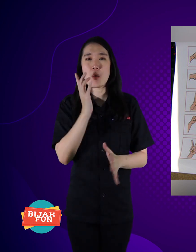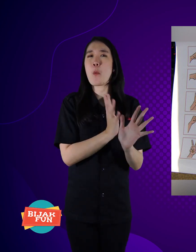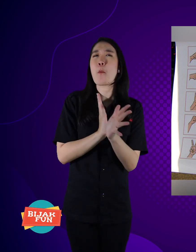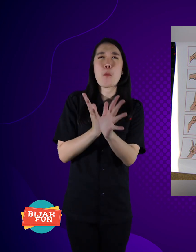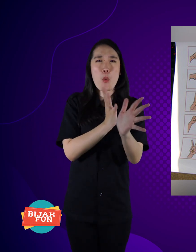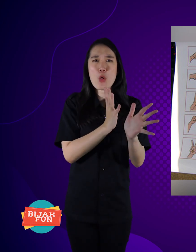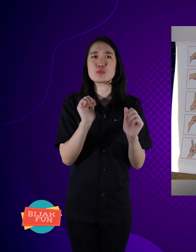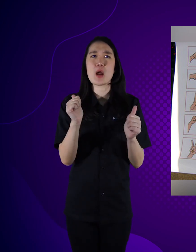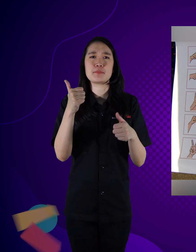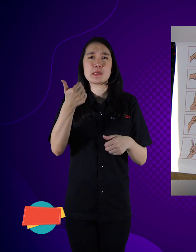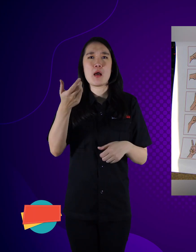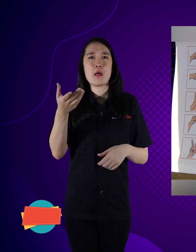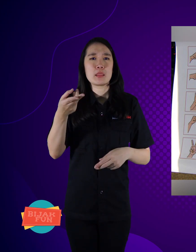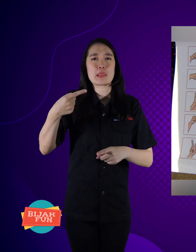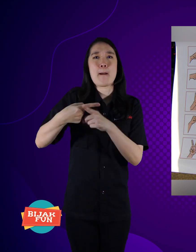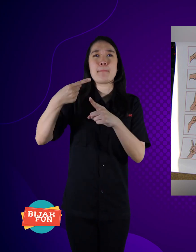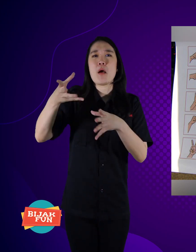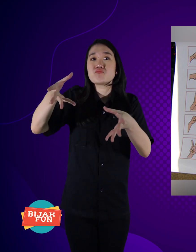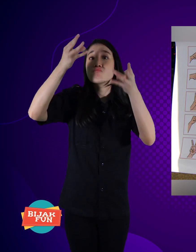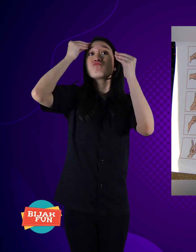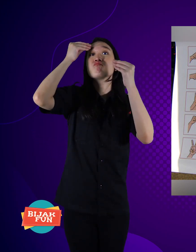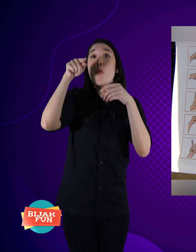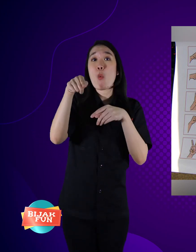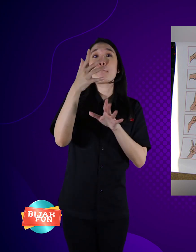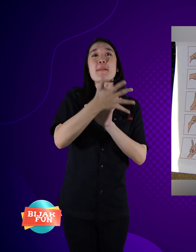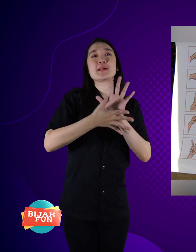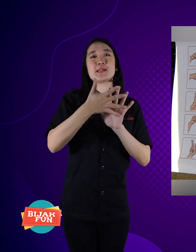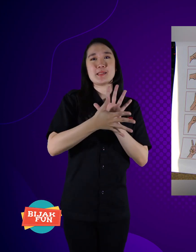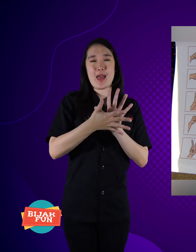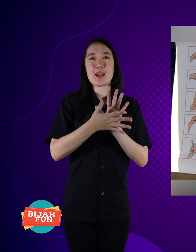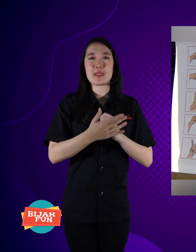lalu berkomunikasi supaya bertambah ilmu dan makin paham Bahasa isyarat.